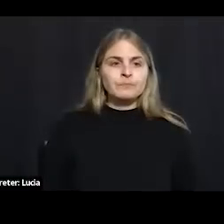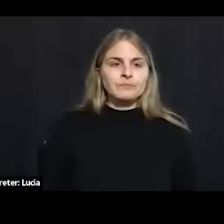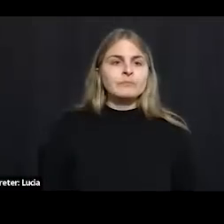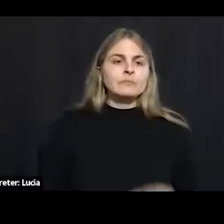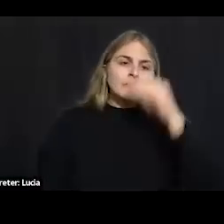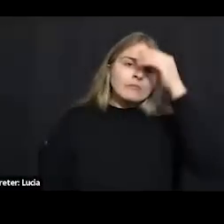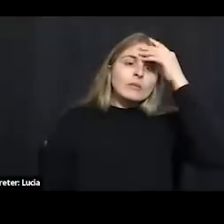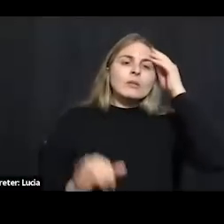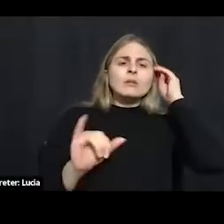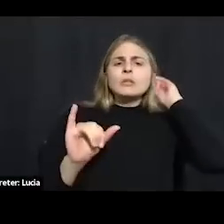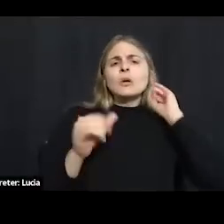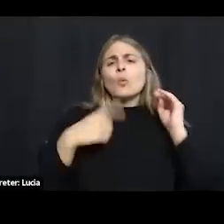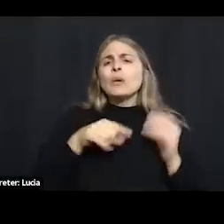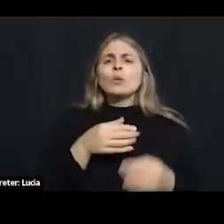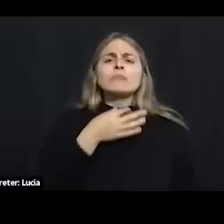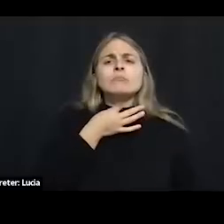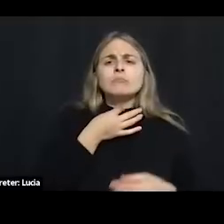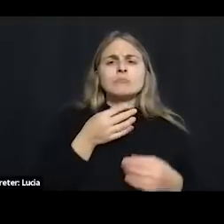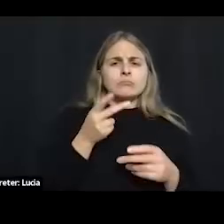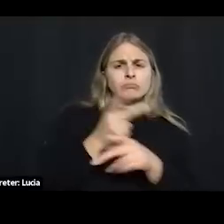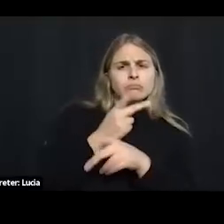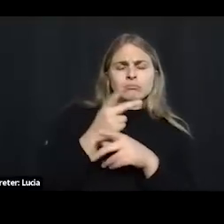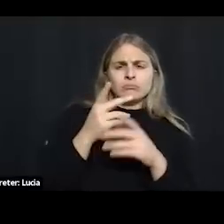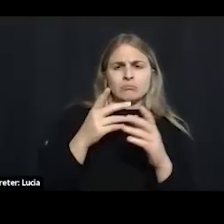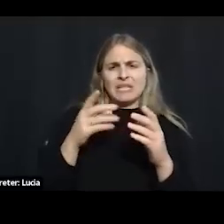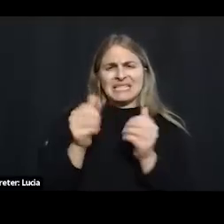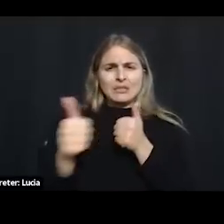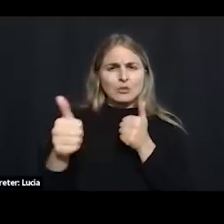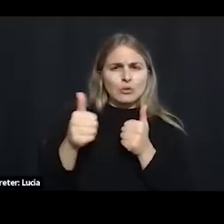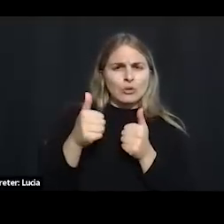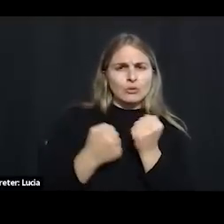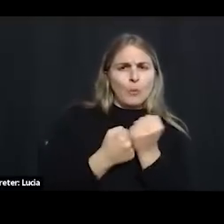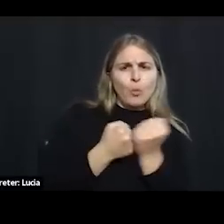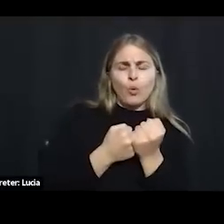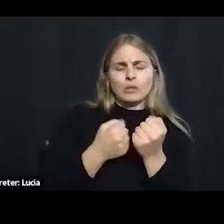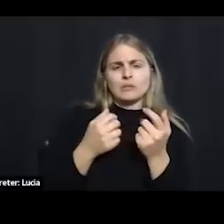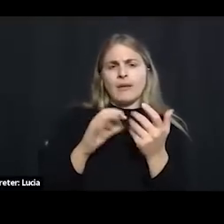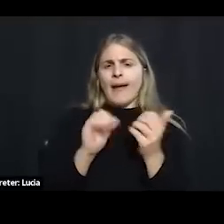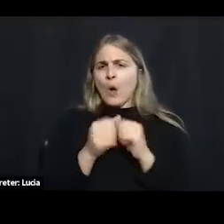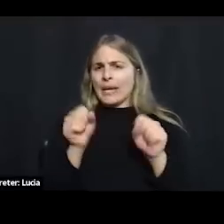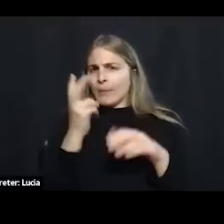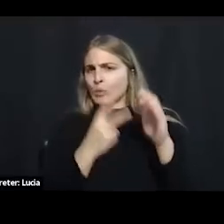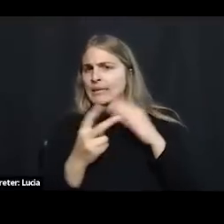También nos interesó el papel que juegan los apoyos distales en predecir otros resultados